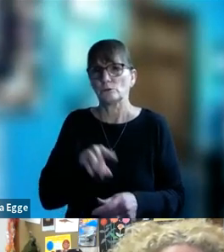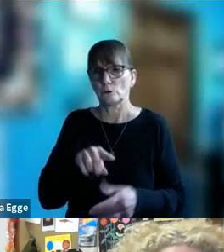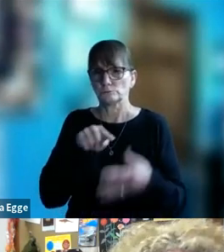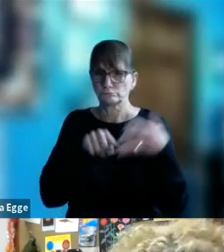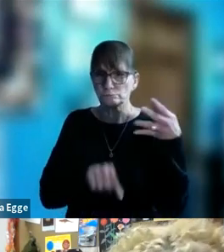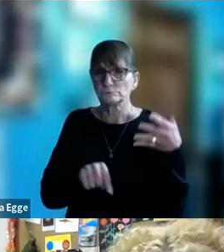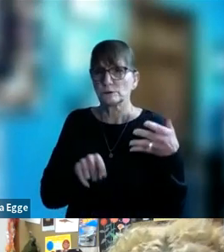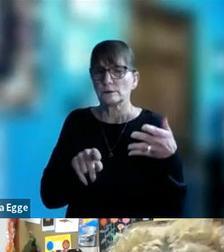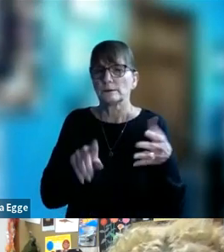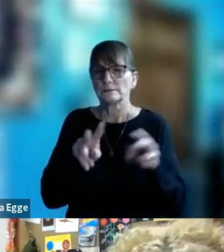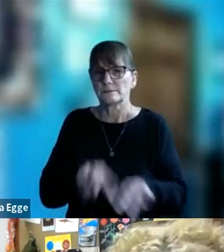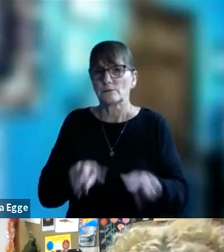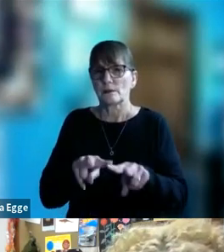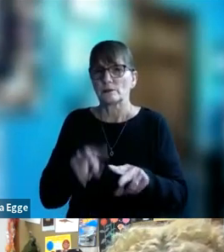Es muy valiosa, así que se los agradezco.